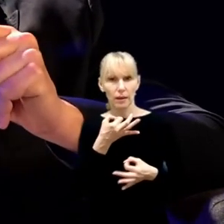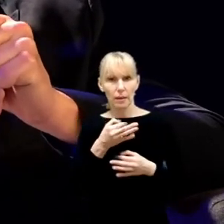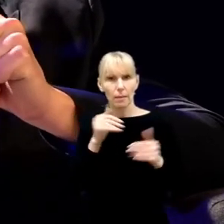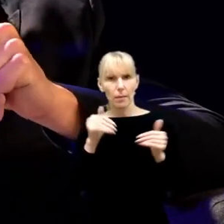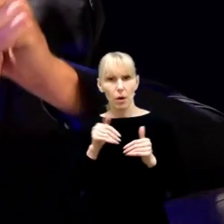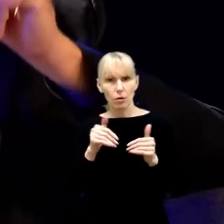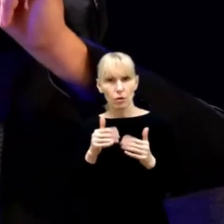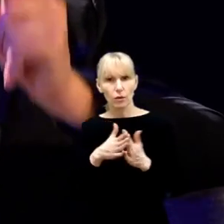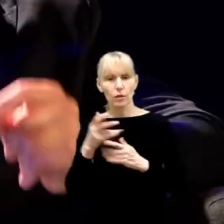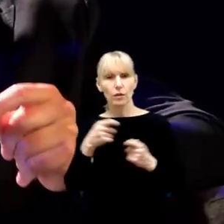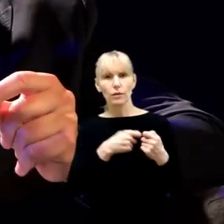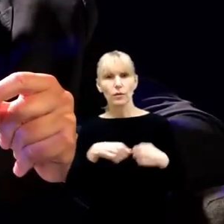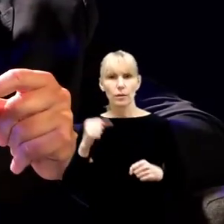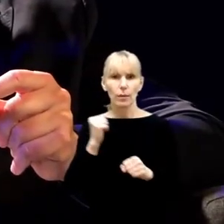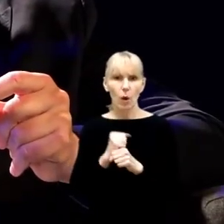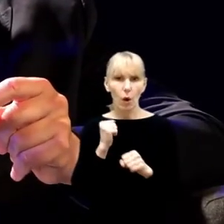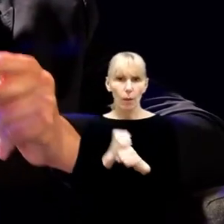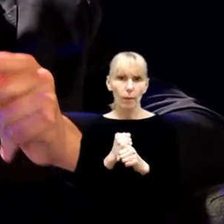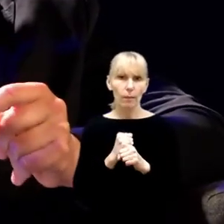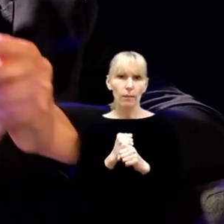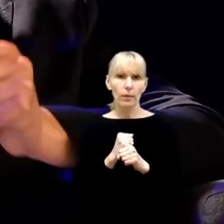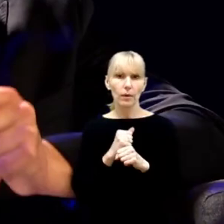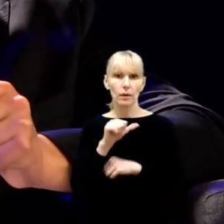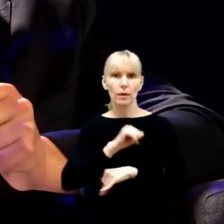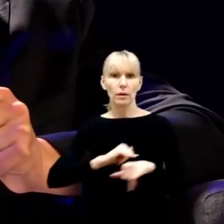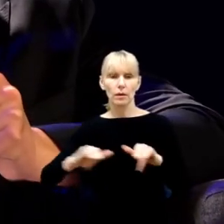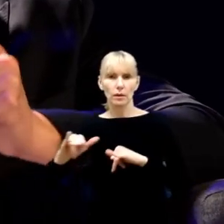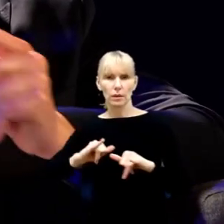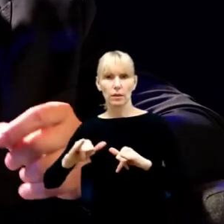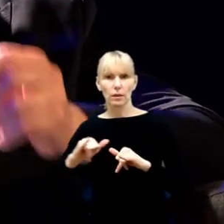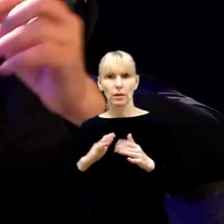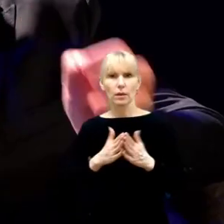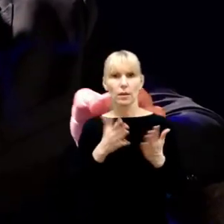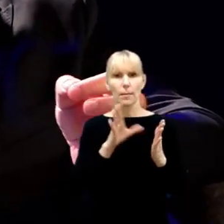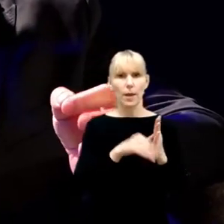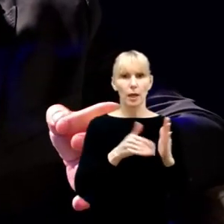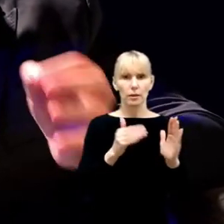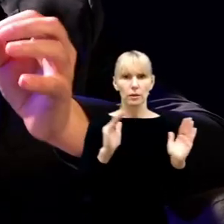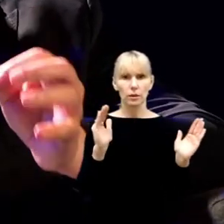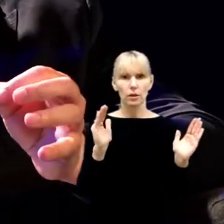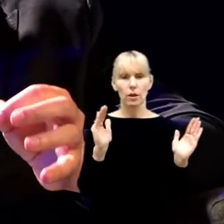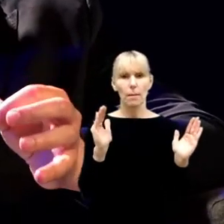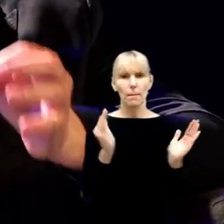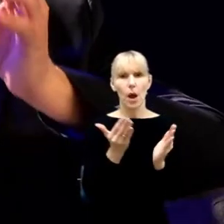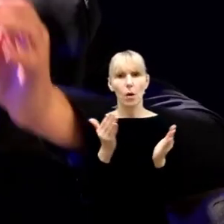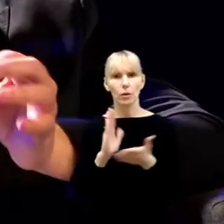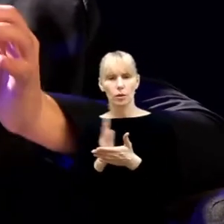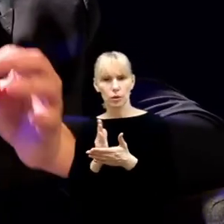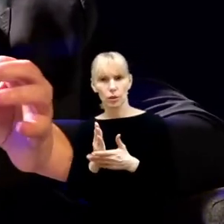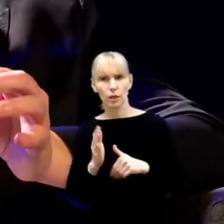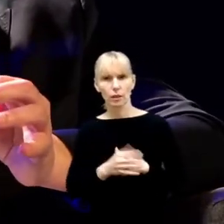we współpracy z samorządami małych i średnich miast. Trzymajmy się po prostu o tematu. Jak to wygląda? Czy im mniejsze miasto,